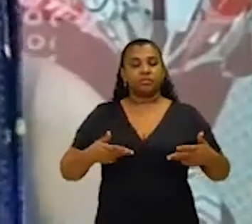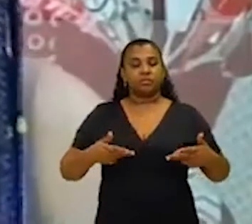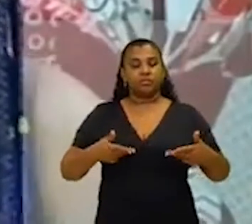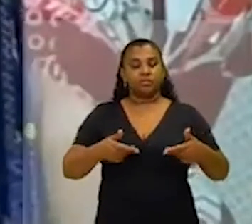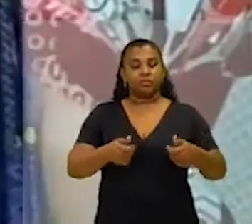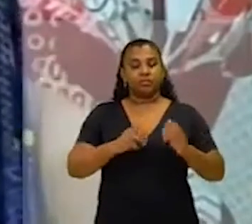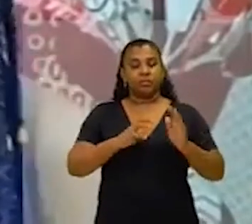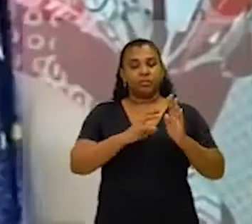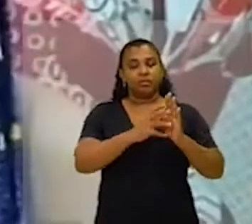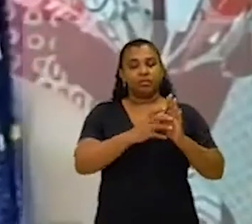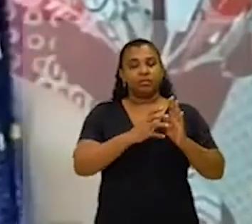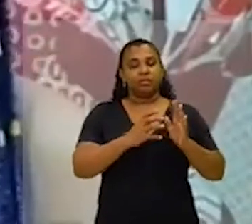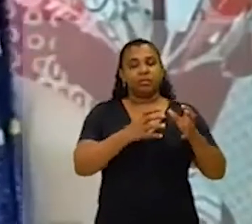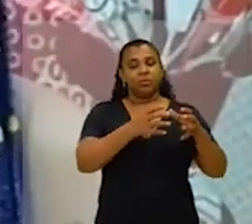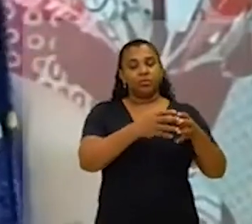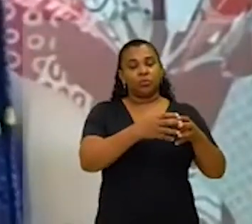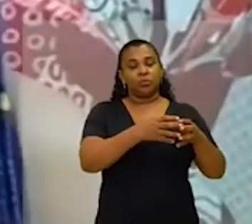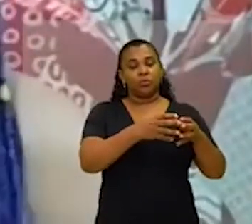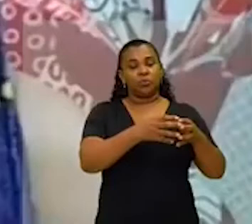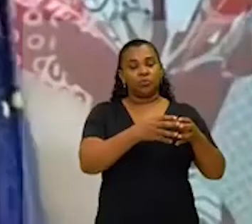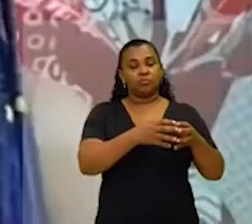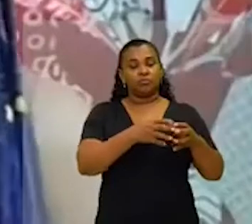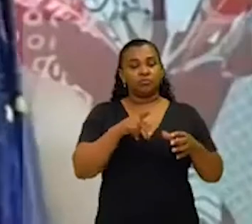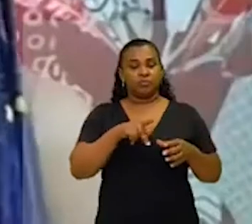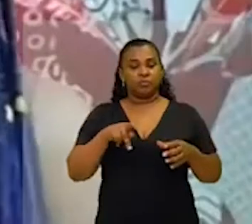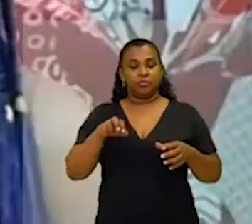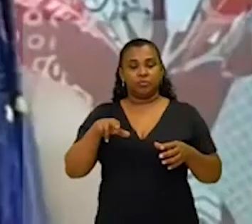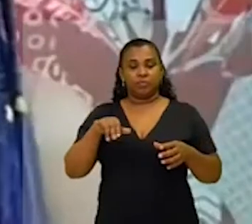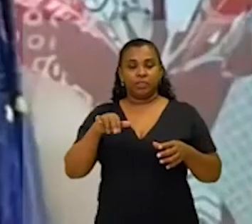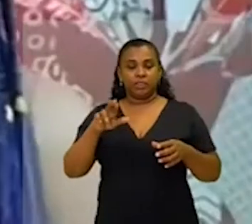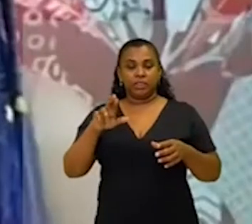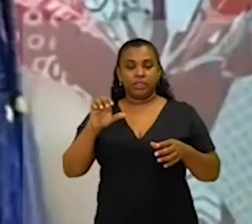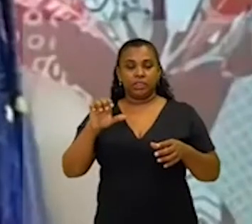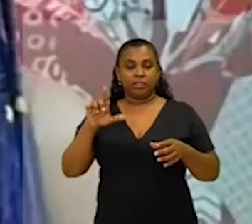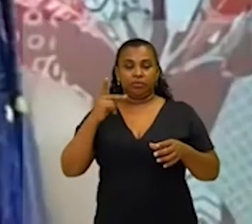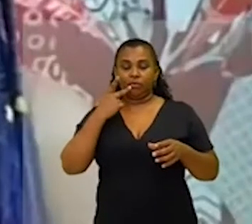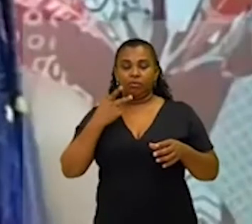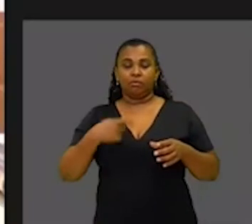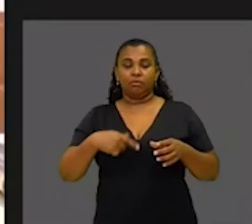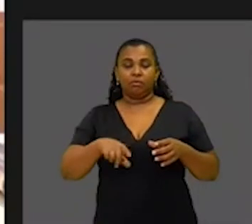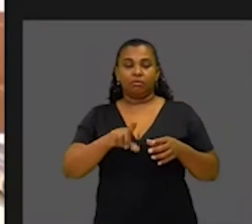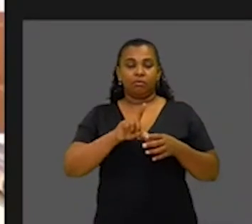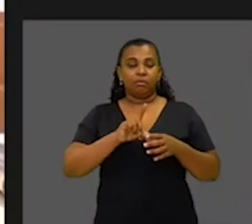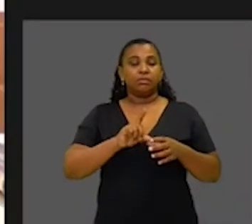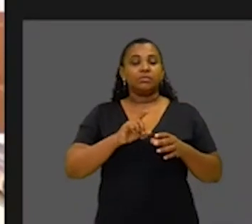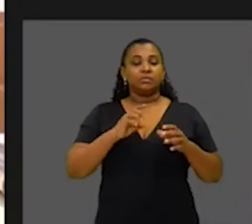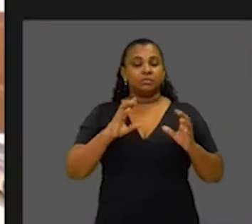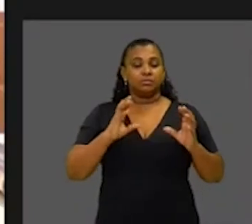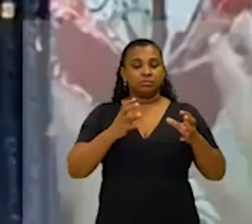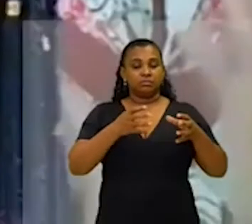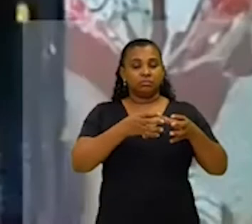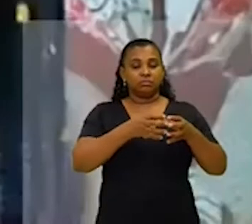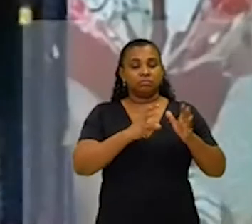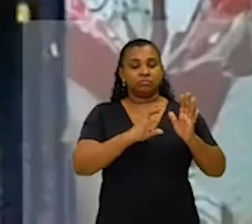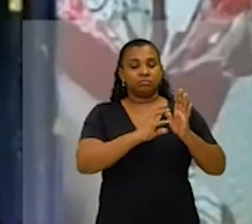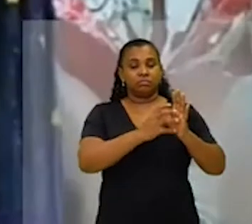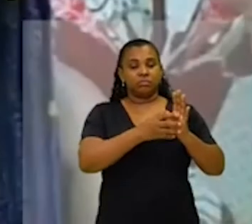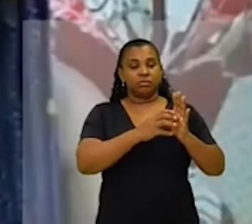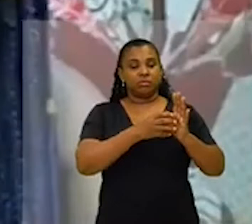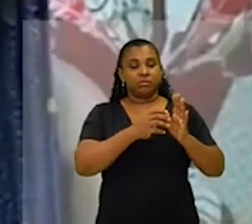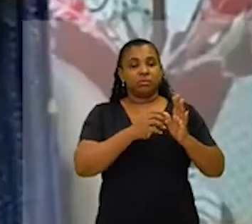coletivas como professor Marcelo. O é nós temos a candidatura oficial que vai que dá o nome que